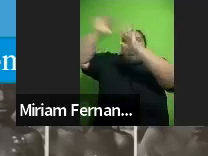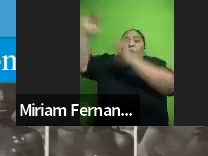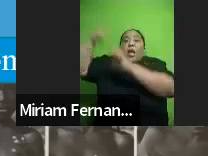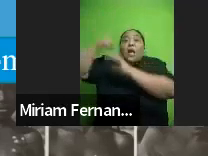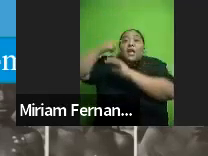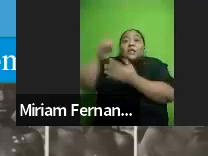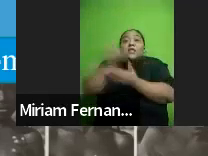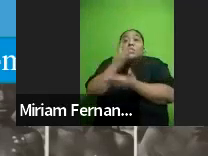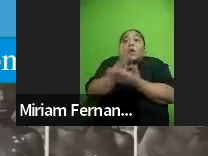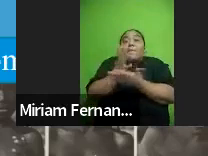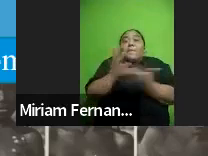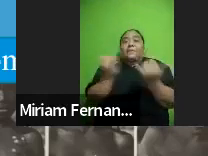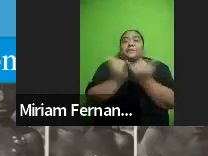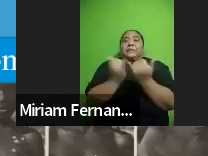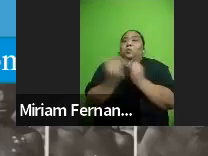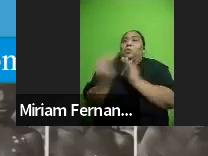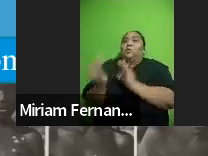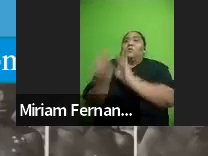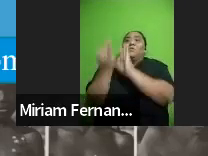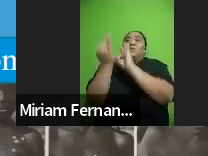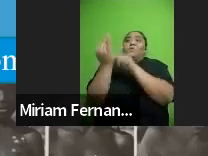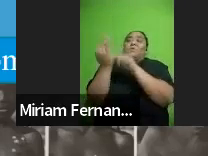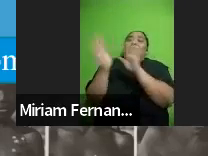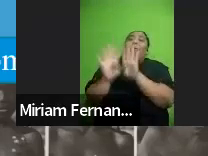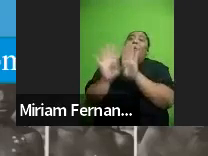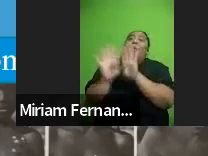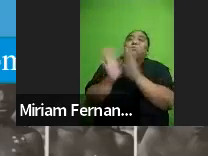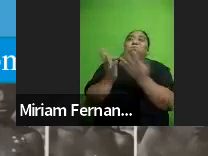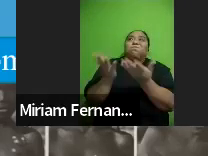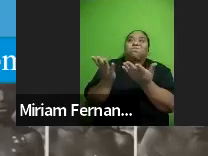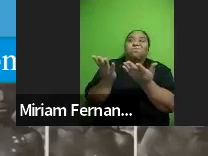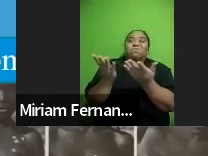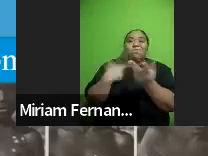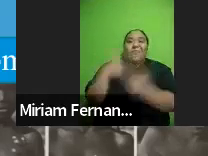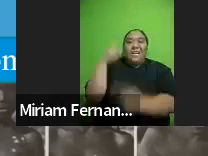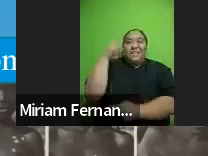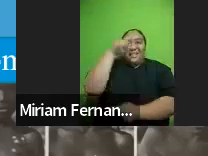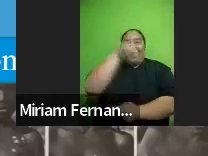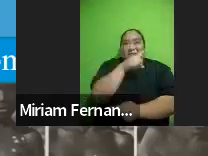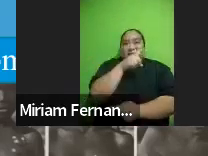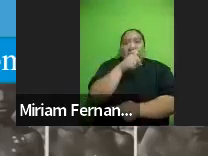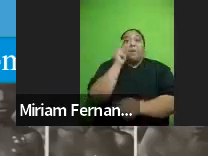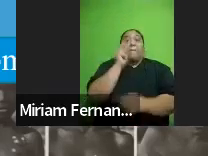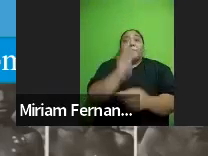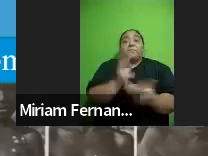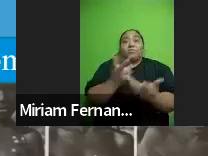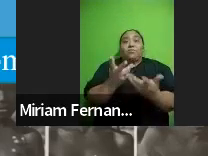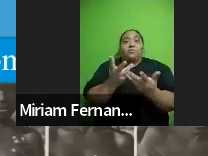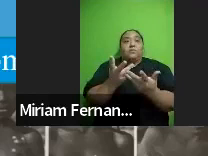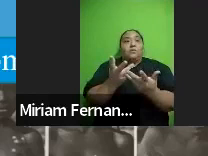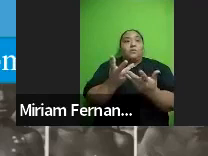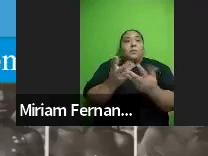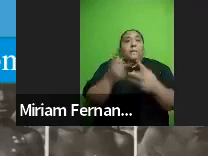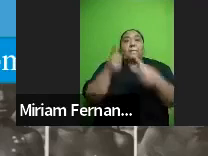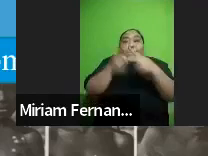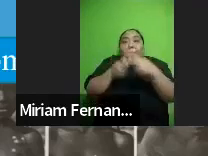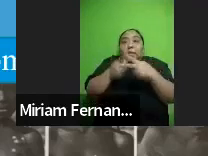abstracto Entonces también Entonces también enfrentarnos a esta parte. Fue bastante complejo Entonces vimos que matemáticas